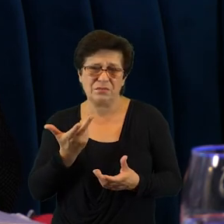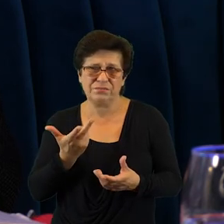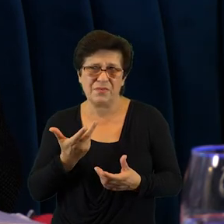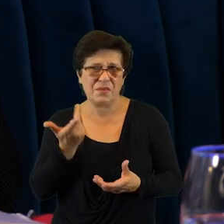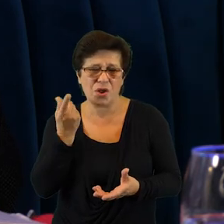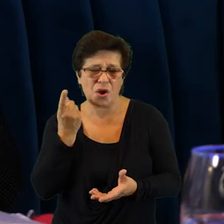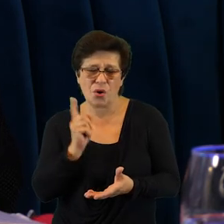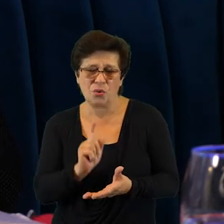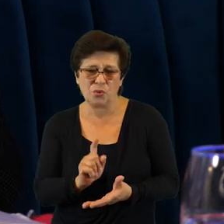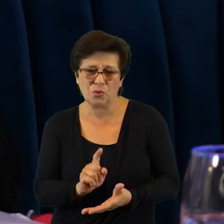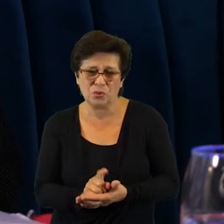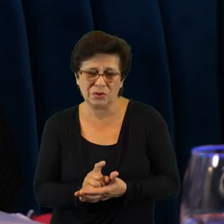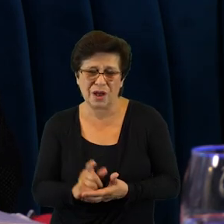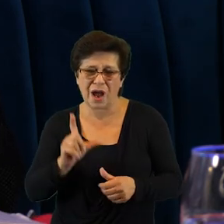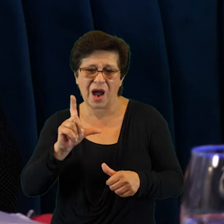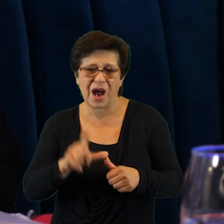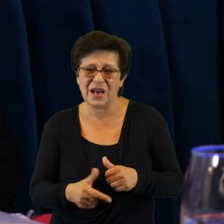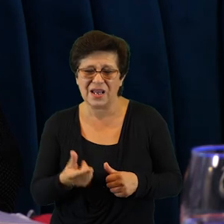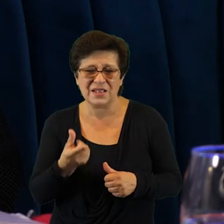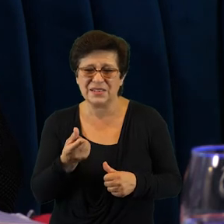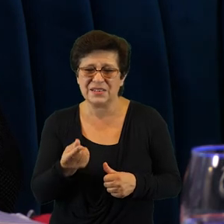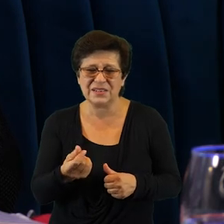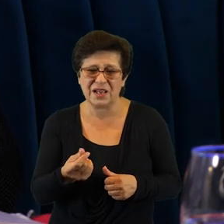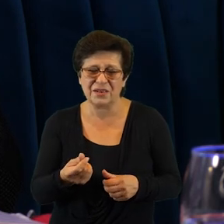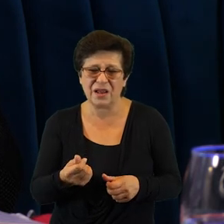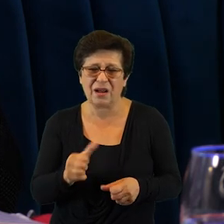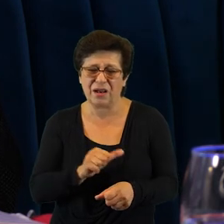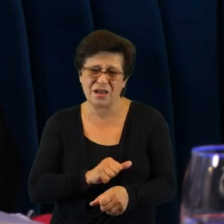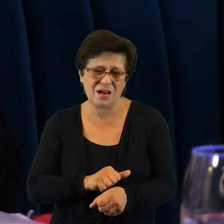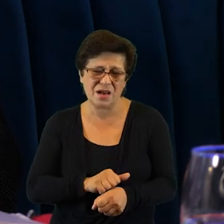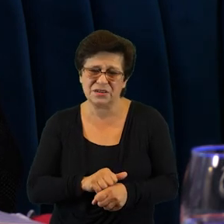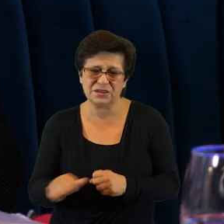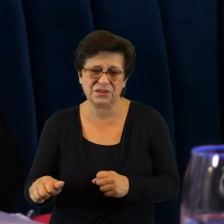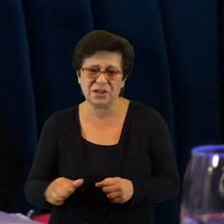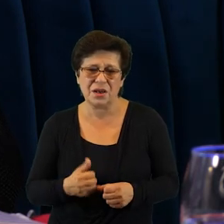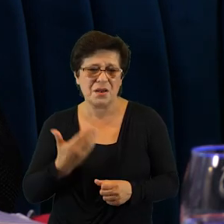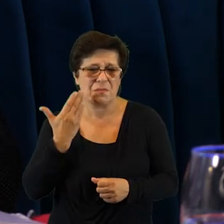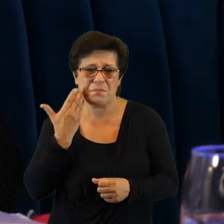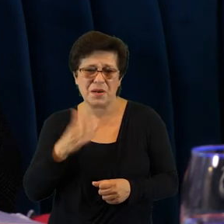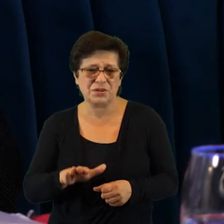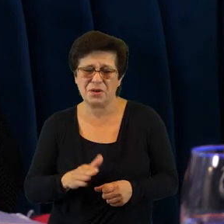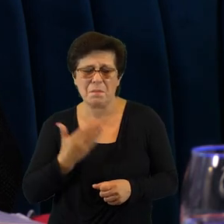co że cena za ten proces do zapłacenia będzie ogromna.